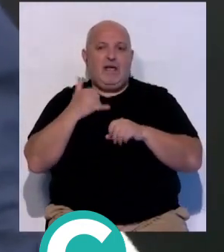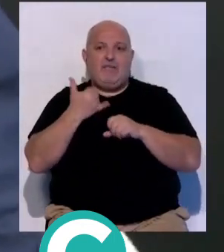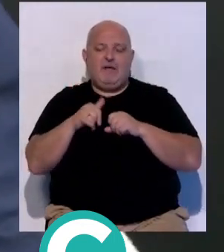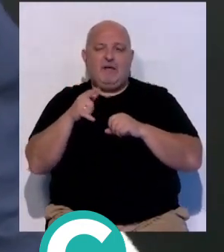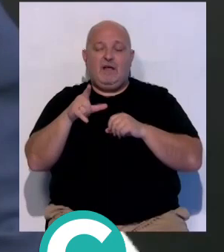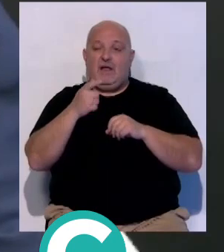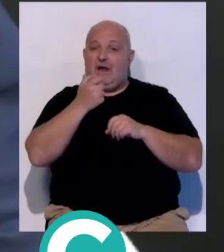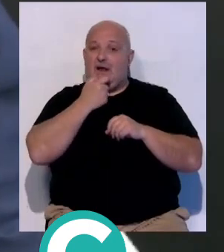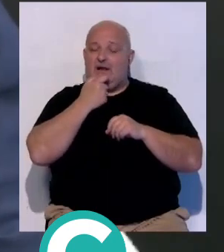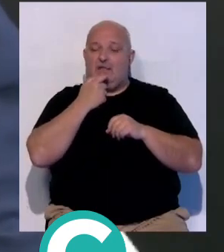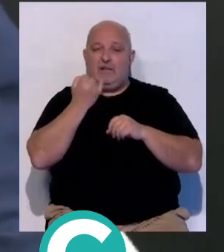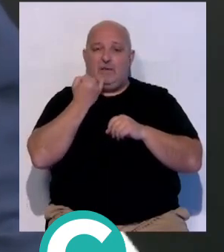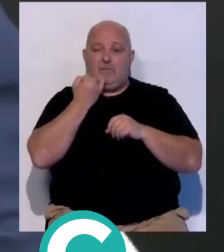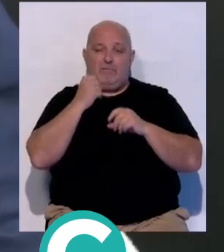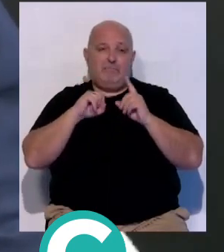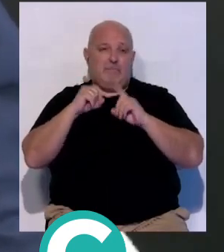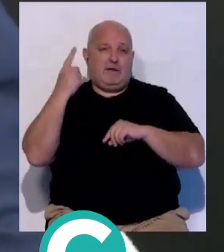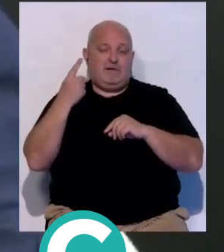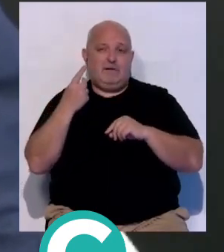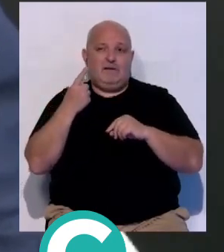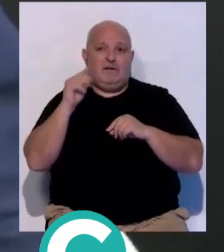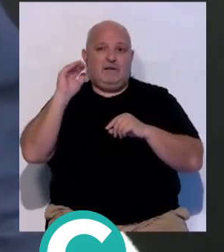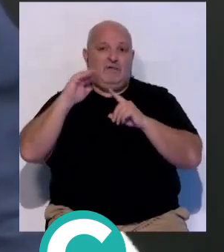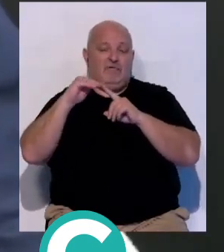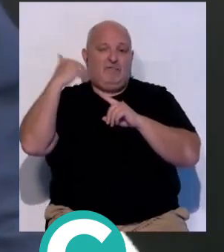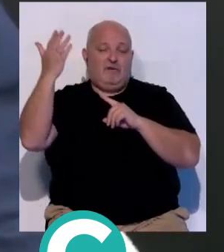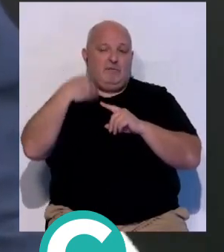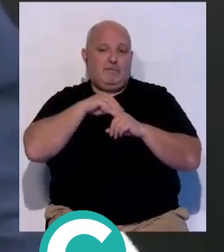inglés que el idioma más habitual cuando entra en el extranjero España evidentemente el Castellano